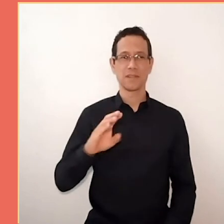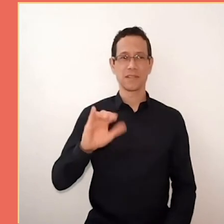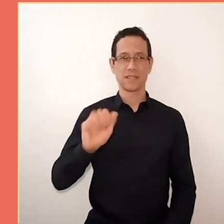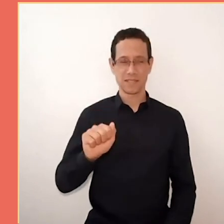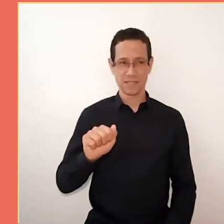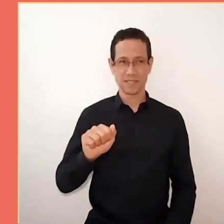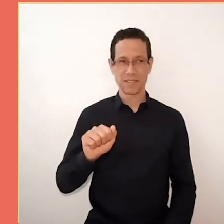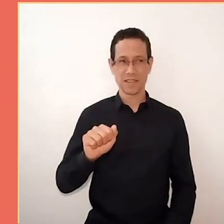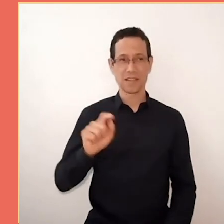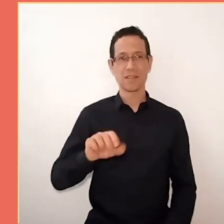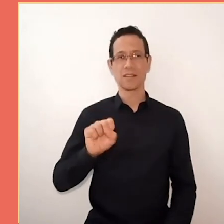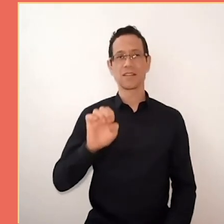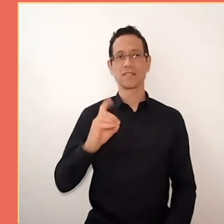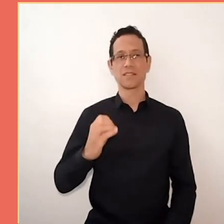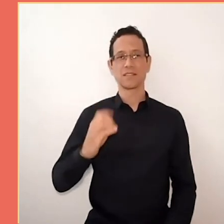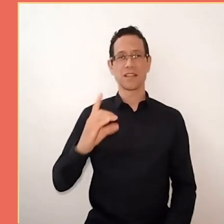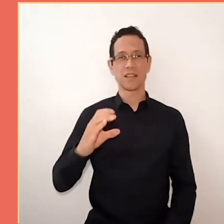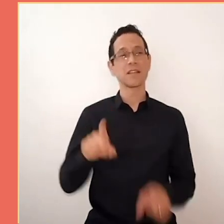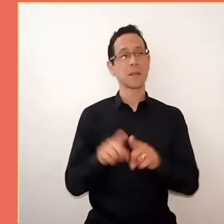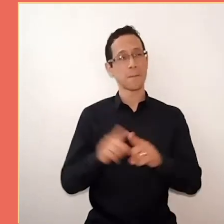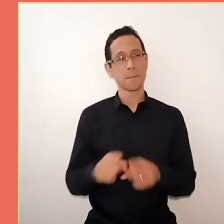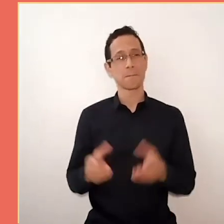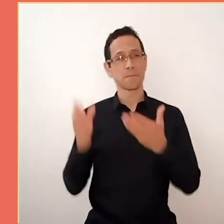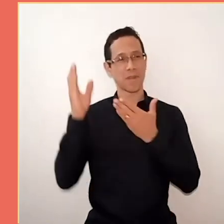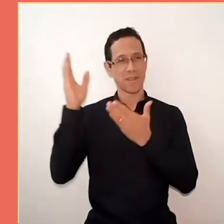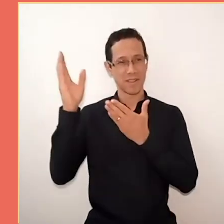e a você Dolores, pela imensa…